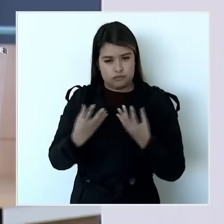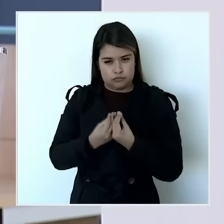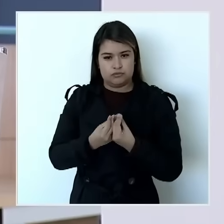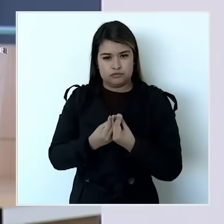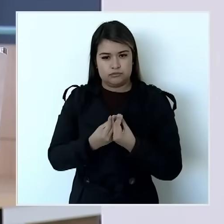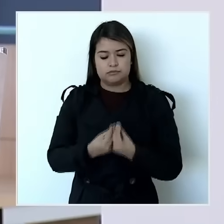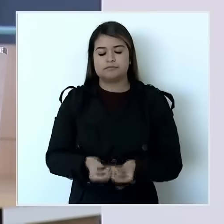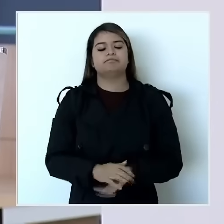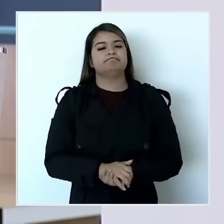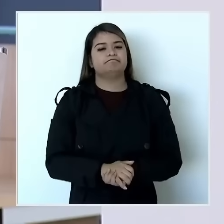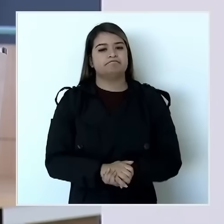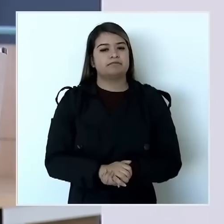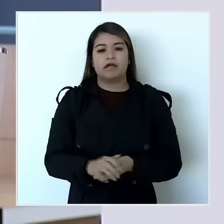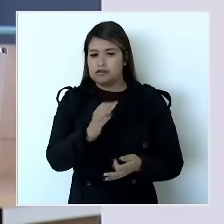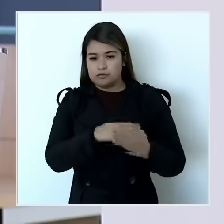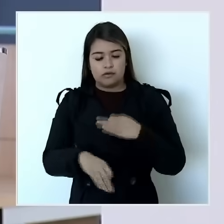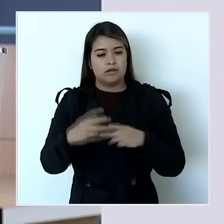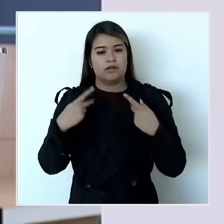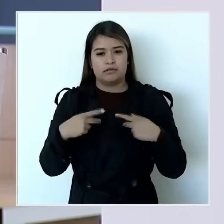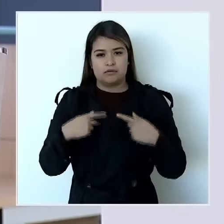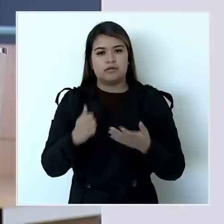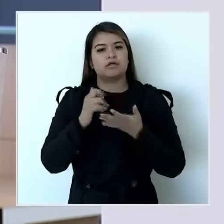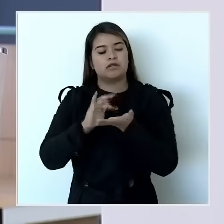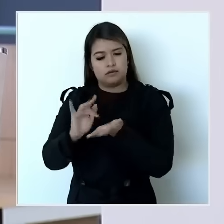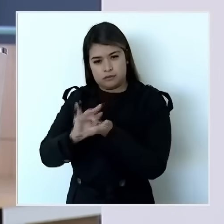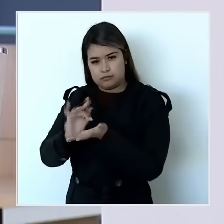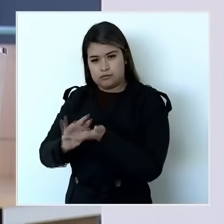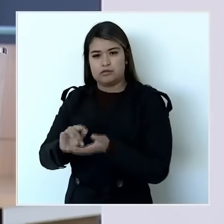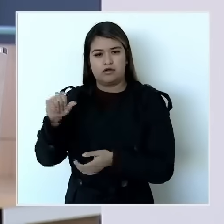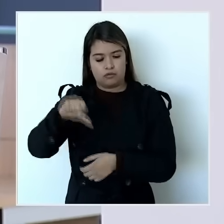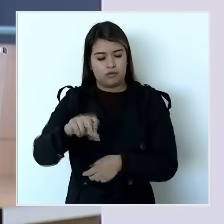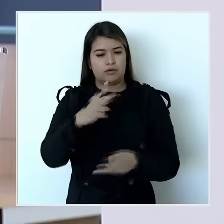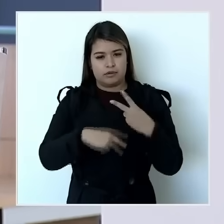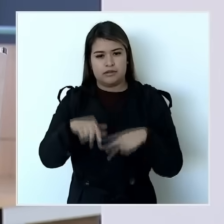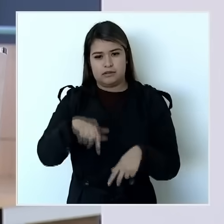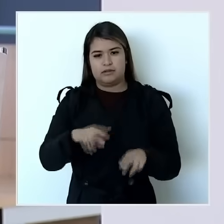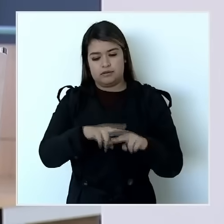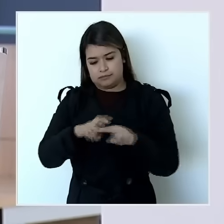la Agencia de Transformación Digital, José Antonio Peña Merino. Gobernador del estado de Tamaulipas,